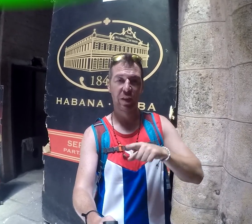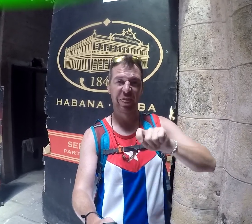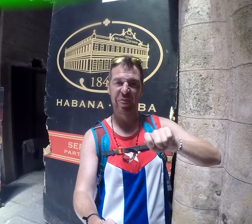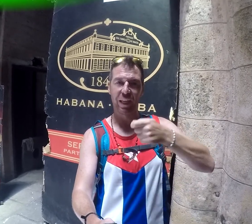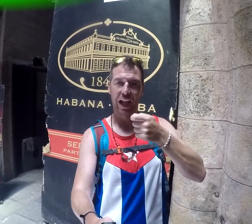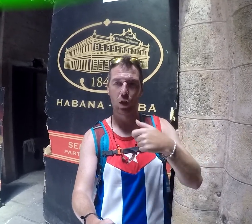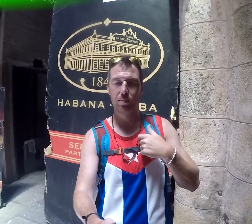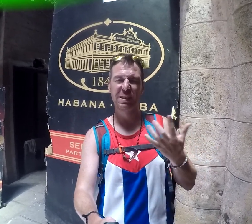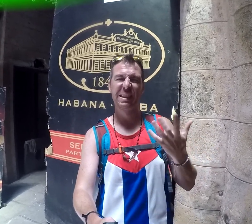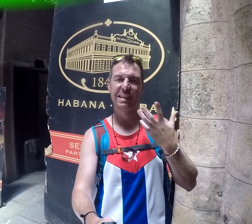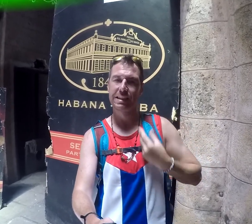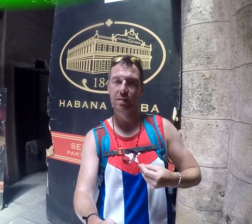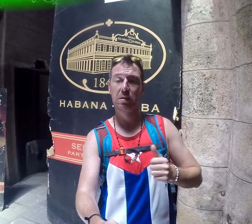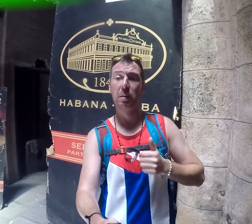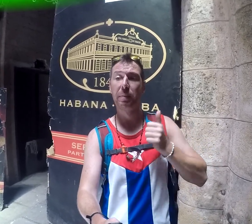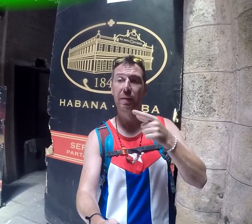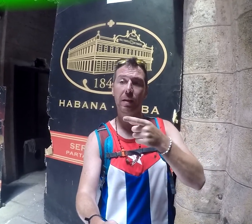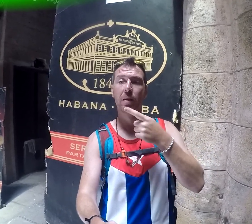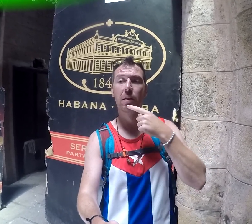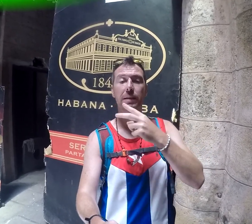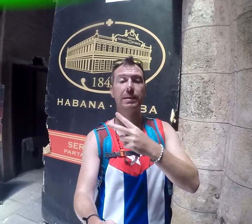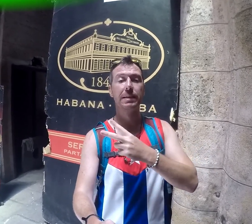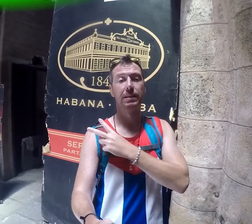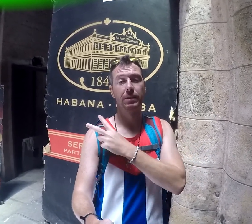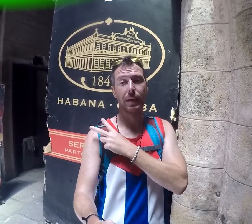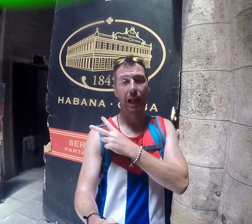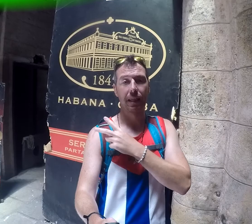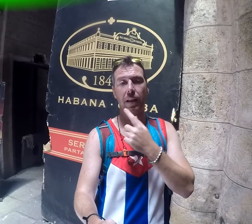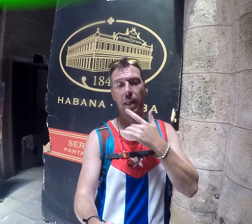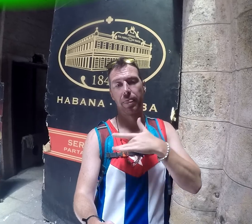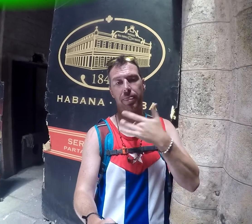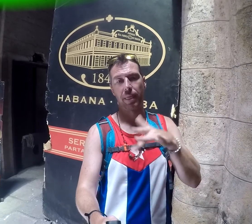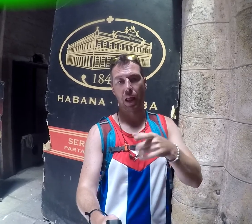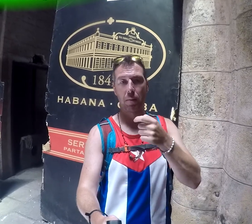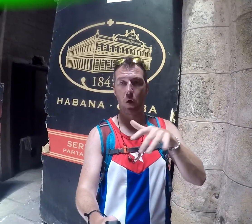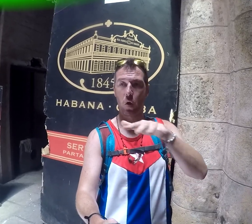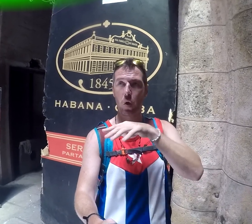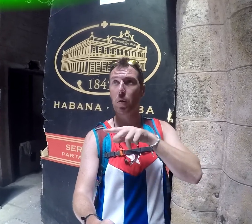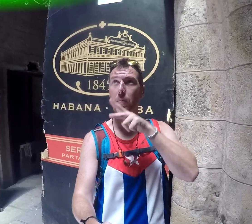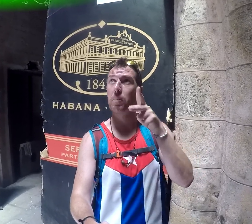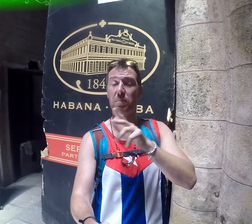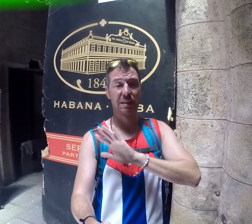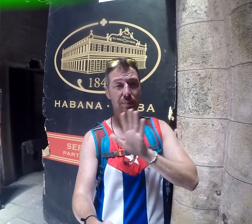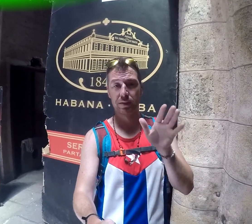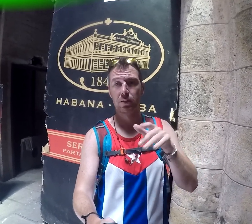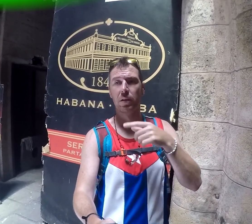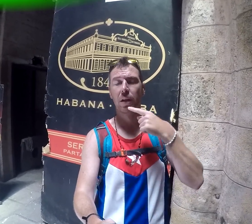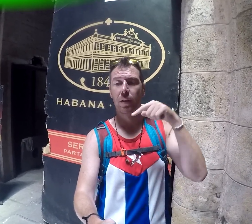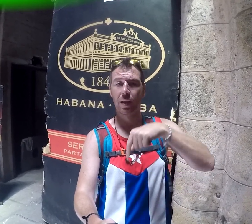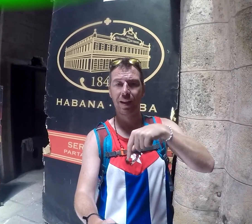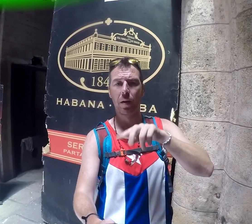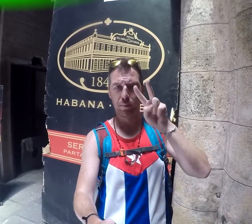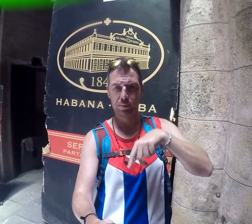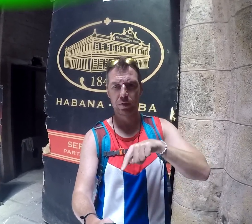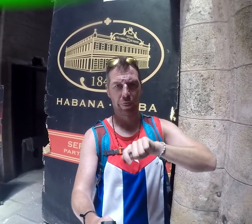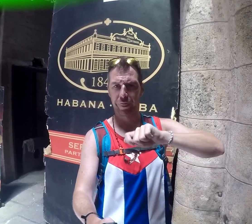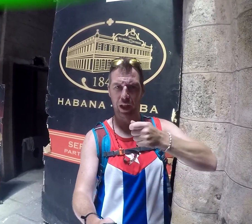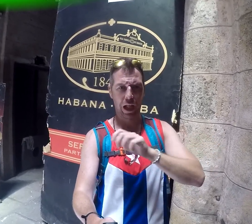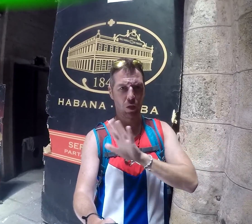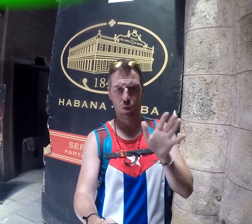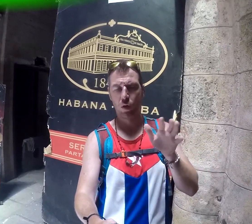La pena es que está cerrado, una putada, el vigilante nos dejó entrar solo un poco por aquí